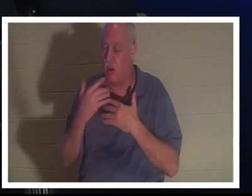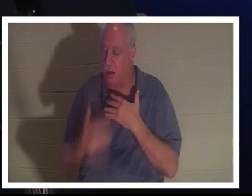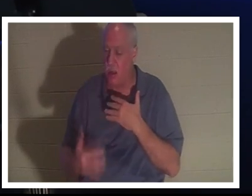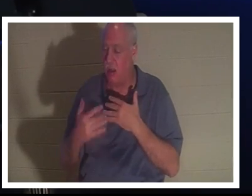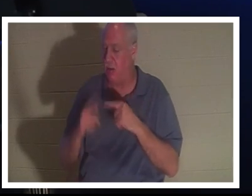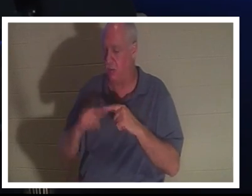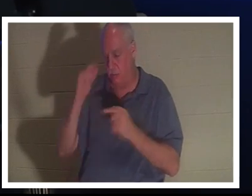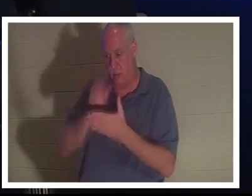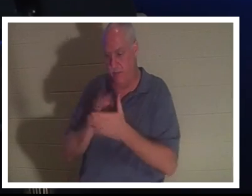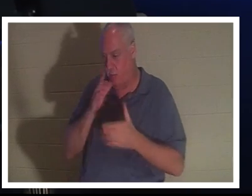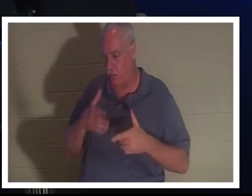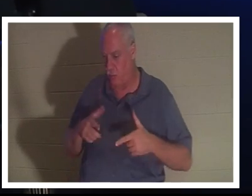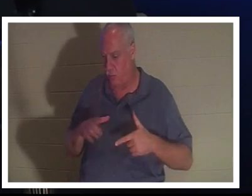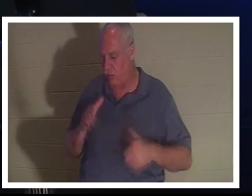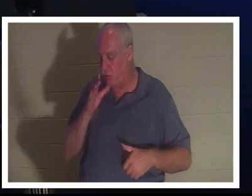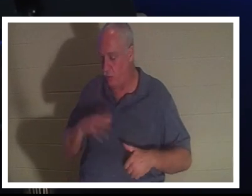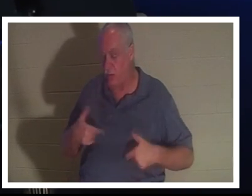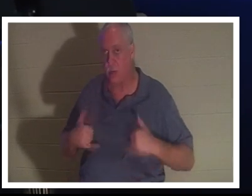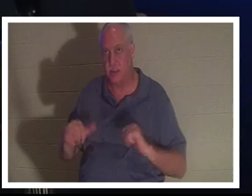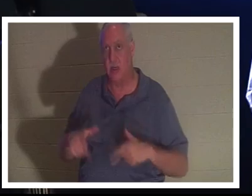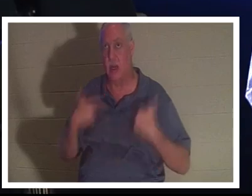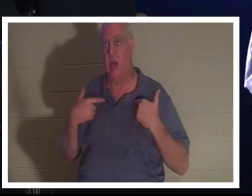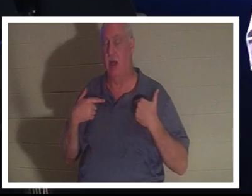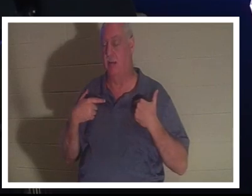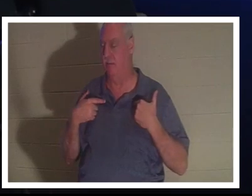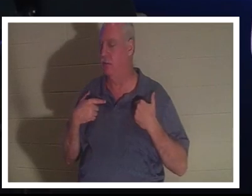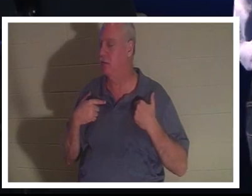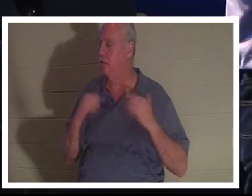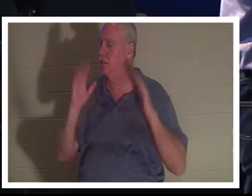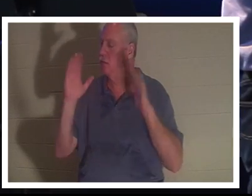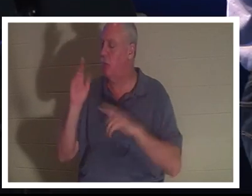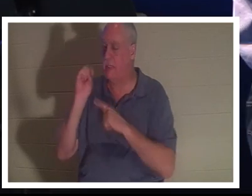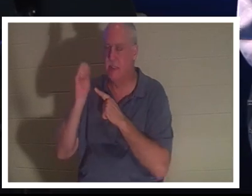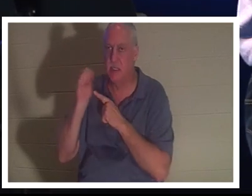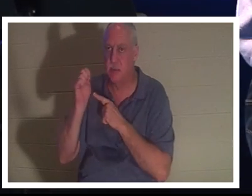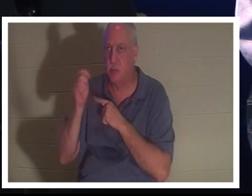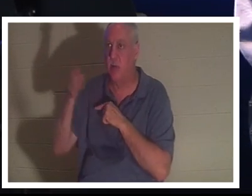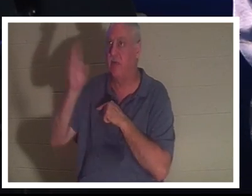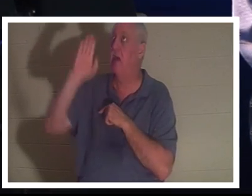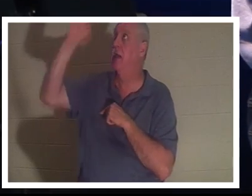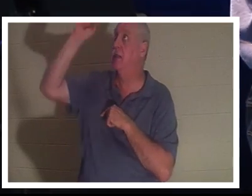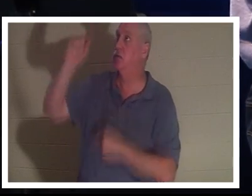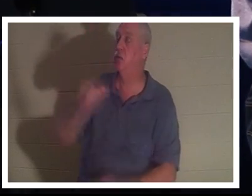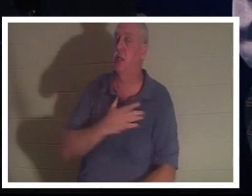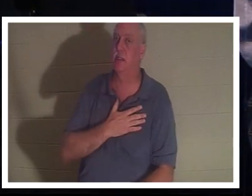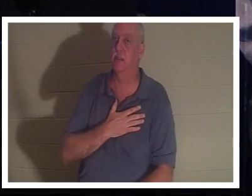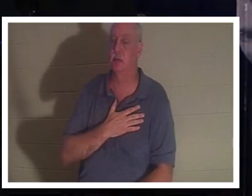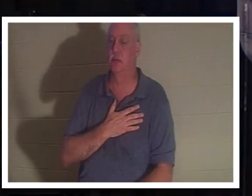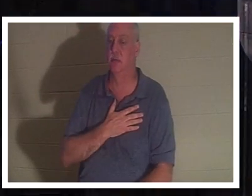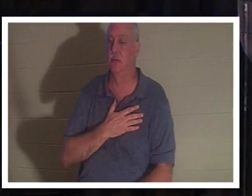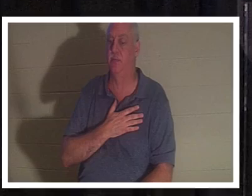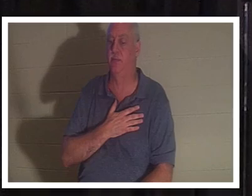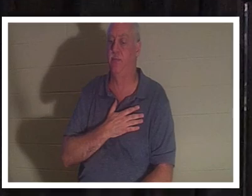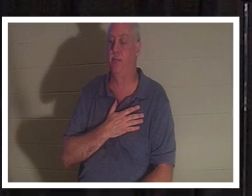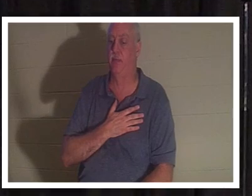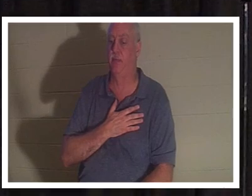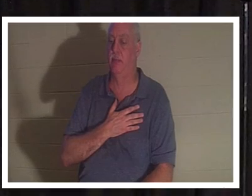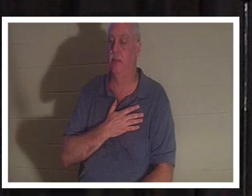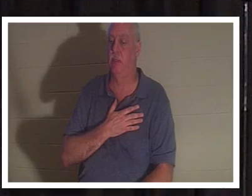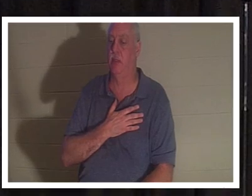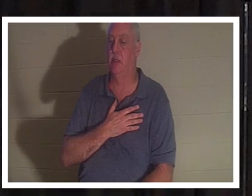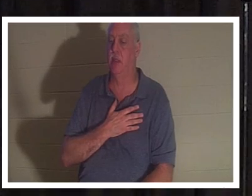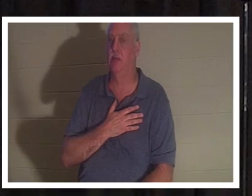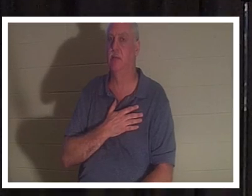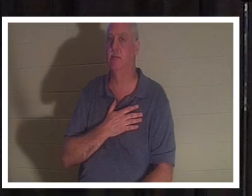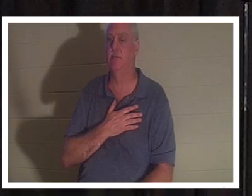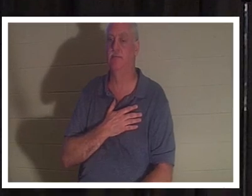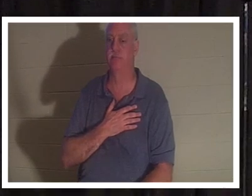и это чудесное свидетельство Божьей благодати. Но у нее была сверхъестественная помощь, которая помогла ей пройти,